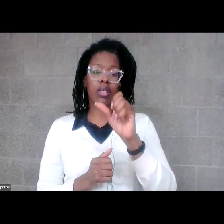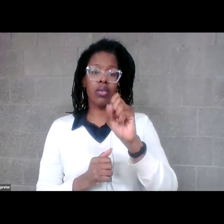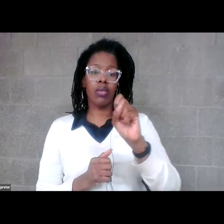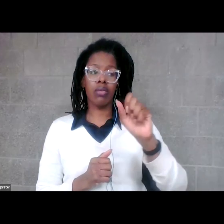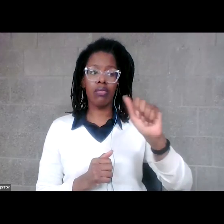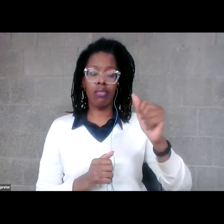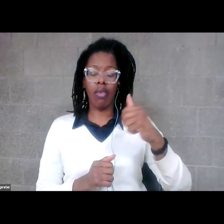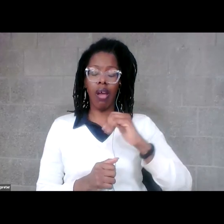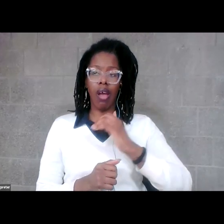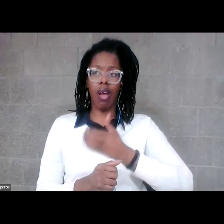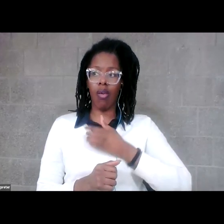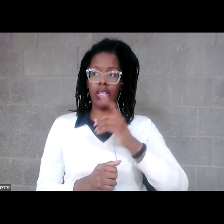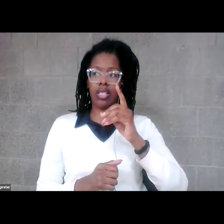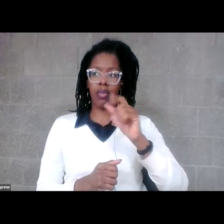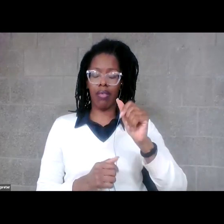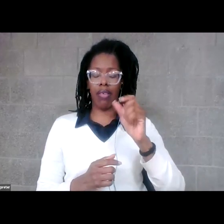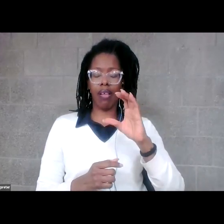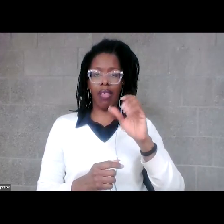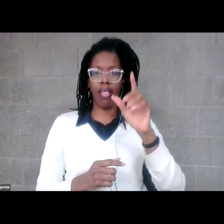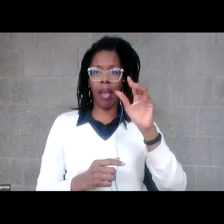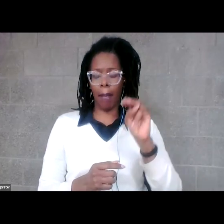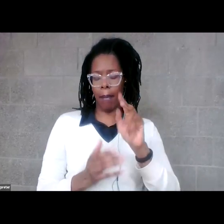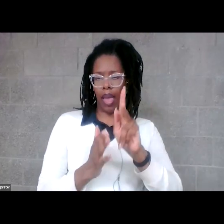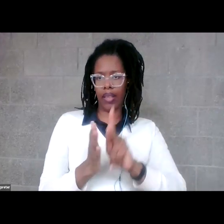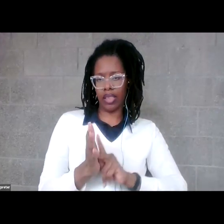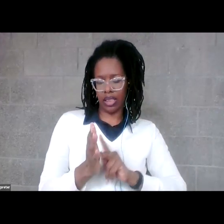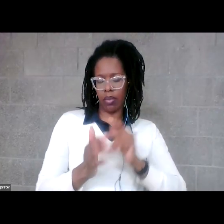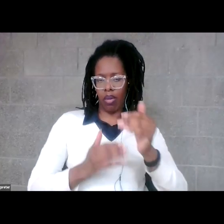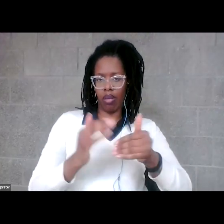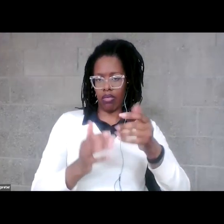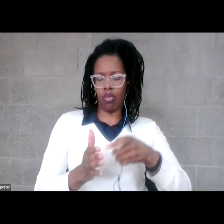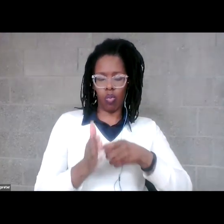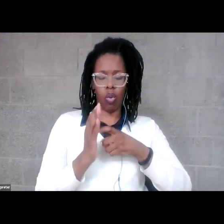nuestra política y proceso de reclamaciones por discapacidad requieren que evaluemos información médica